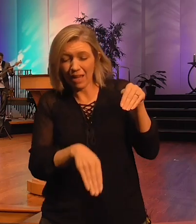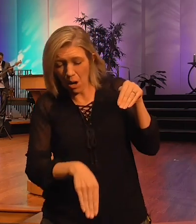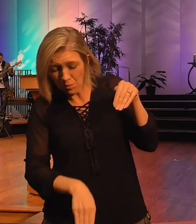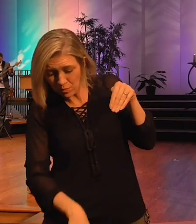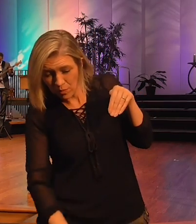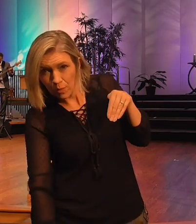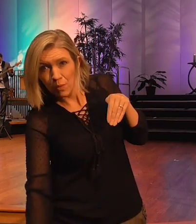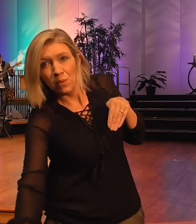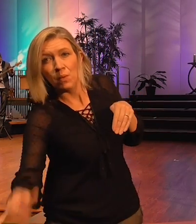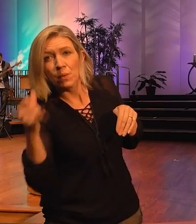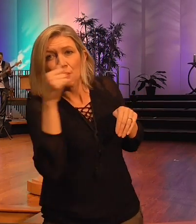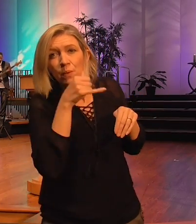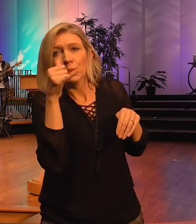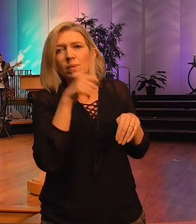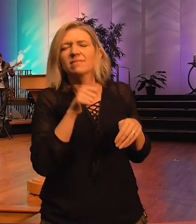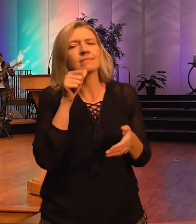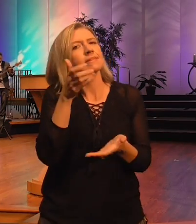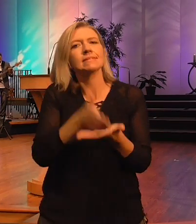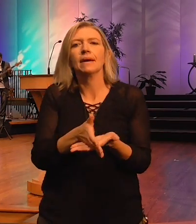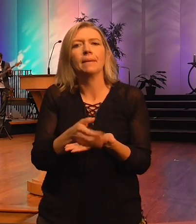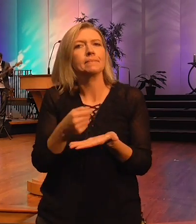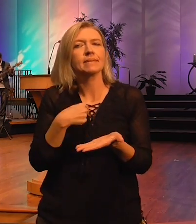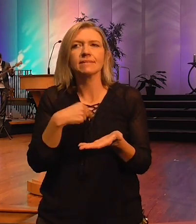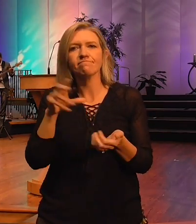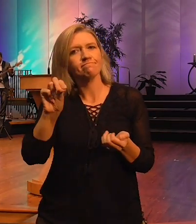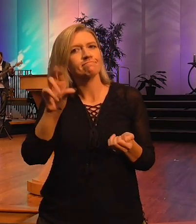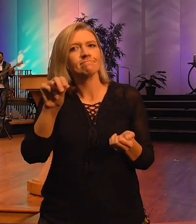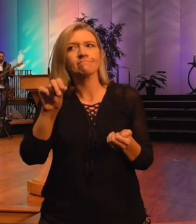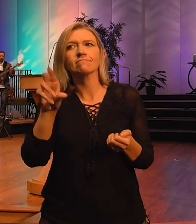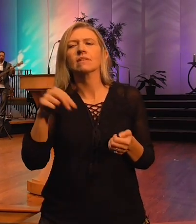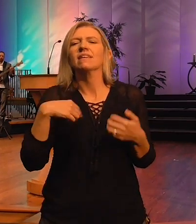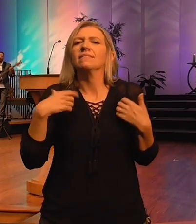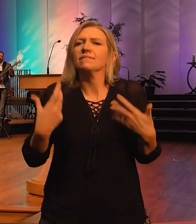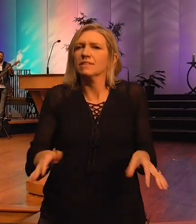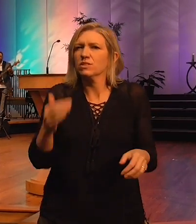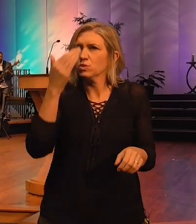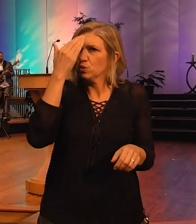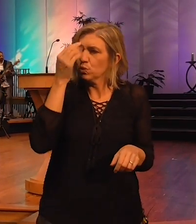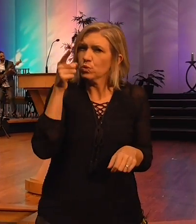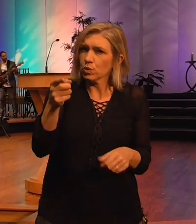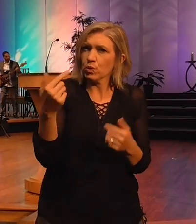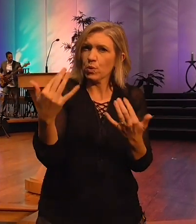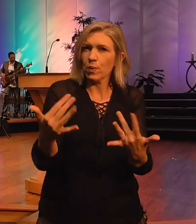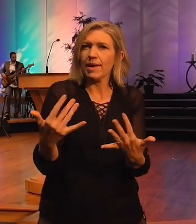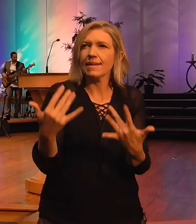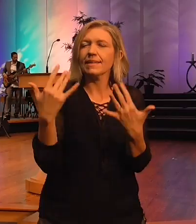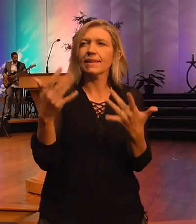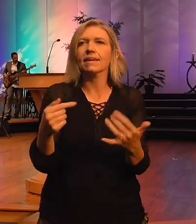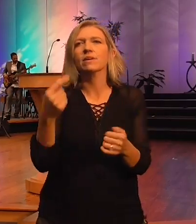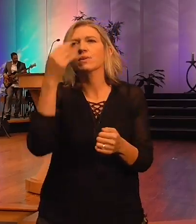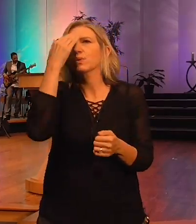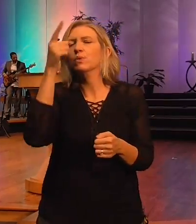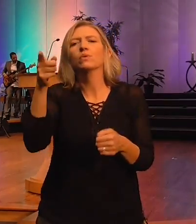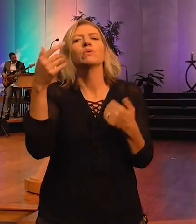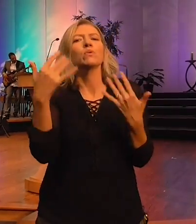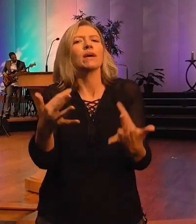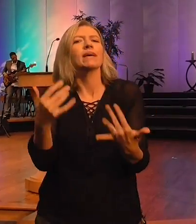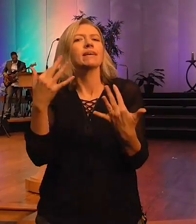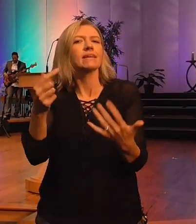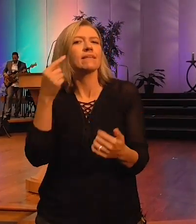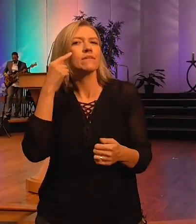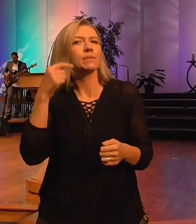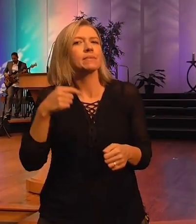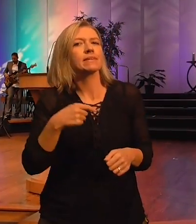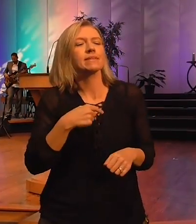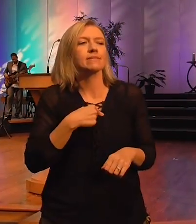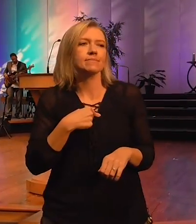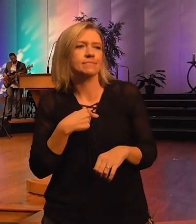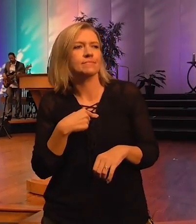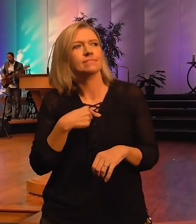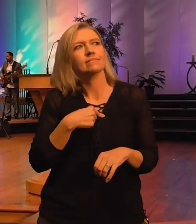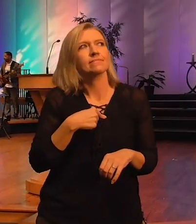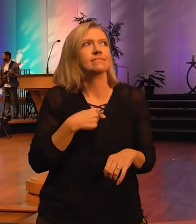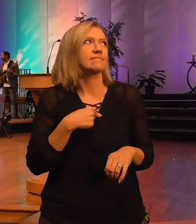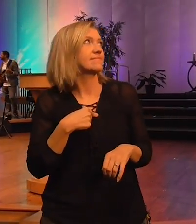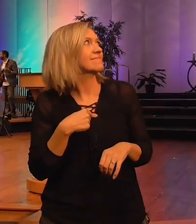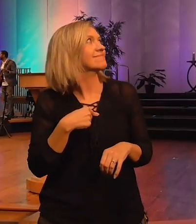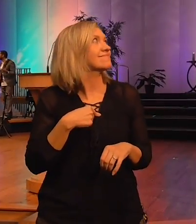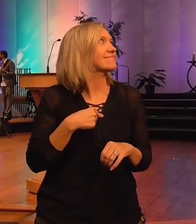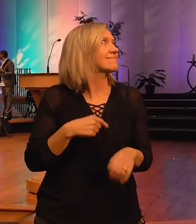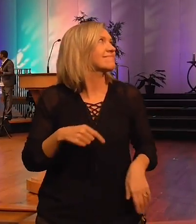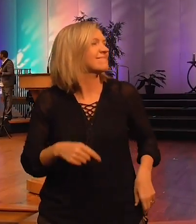no lo hice. detenme sabía que estabas WI sabía que estabas esperando por [Música]